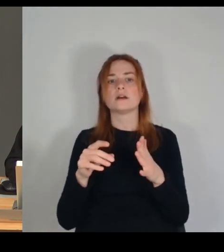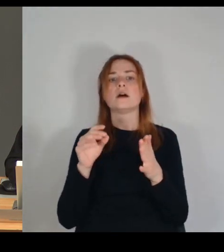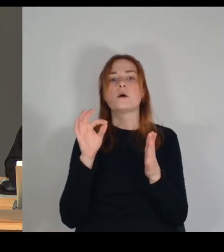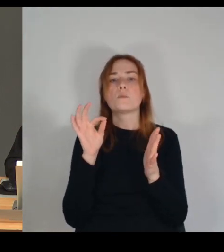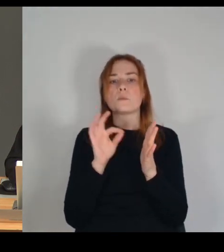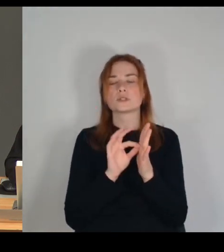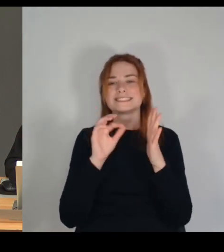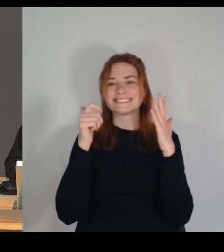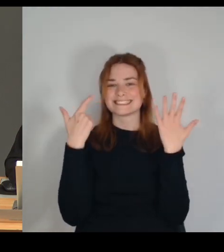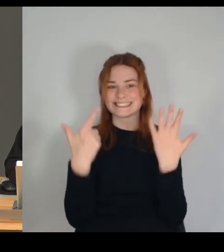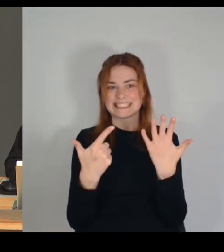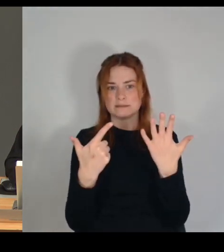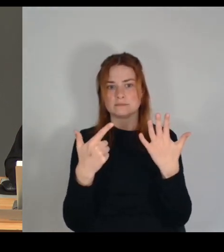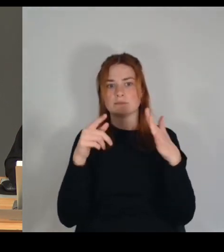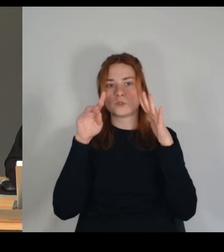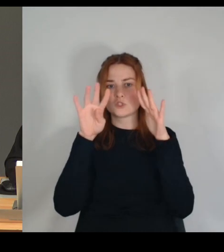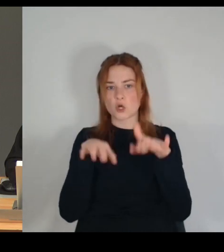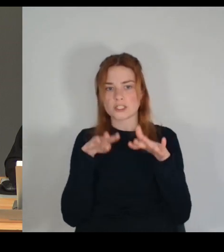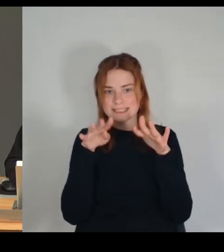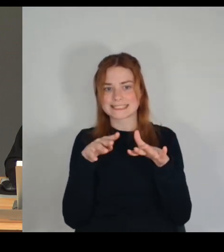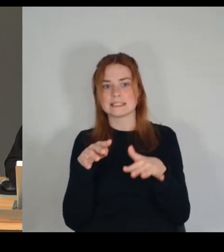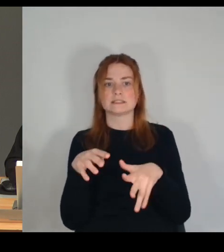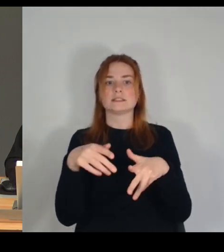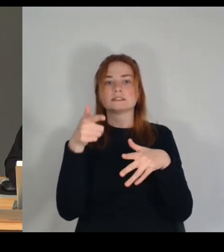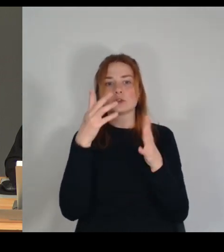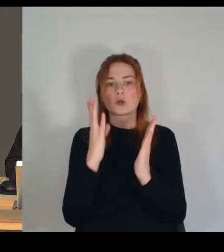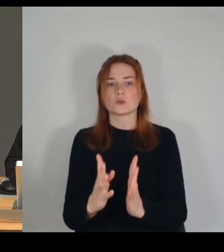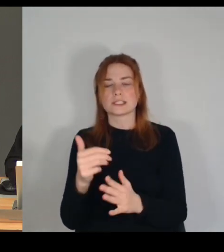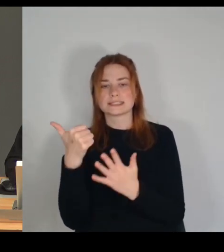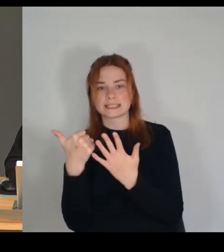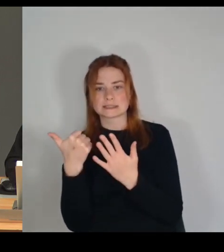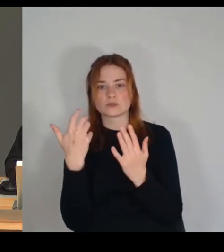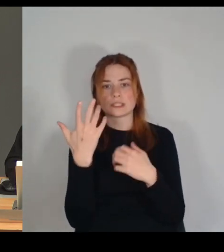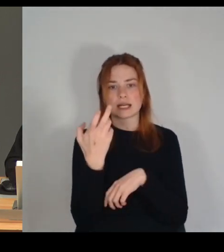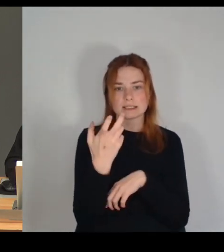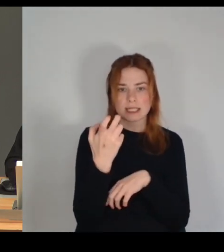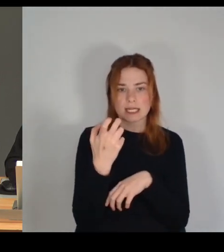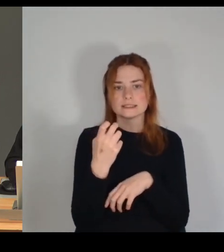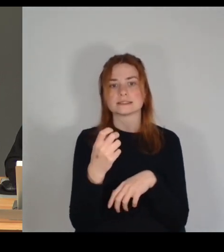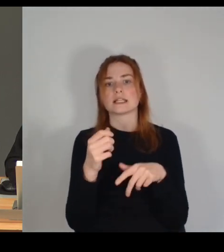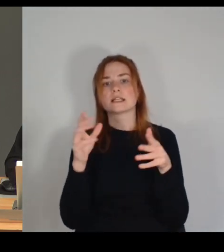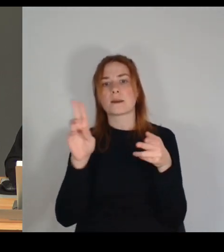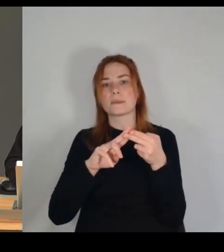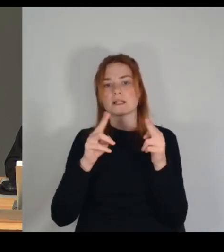Tagesordnungspunkt acht Drucksache 19 1000. Die Wahl eines Mitglieds und eines stellvertretenden Mitglieds